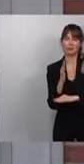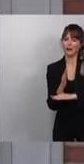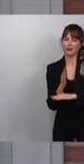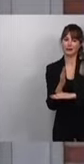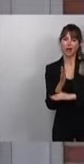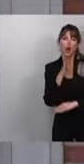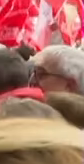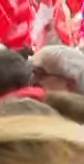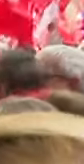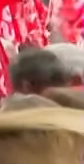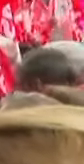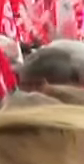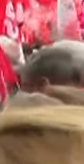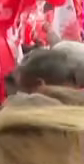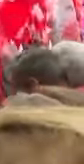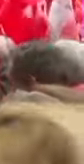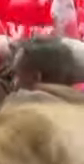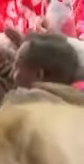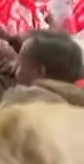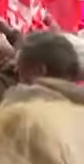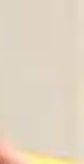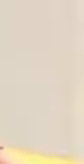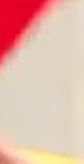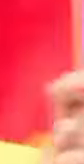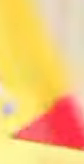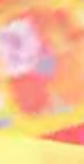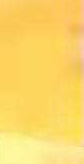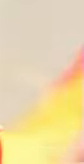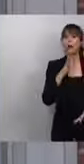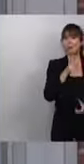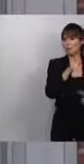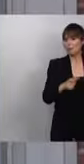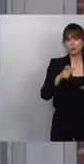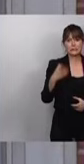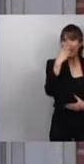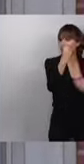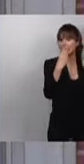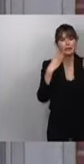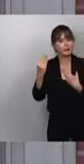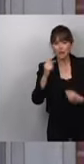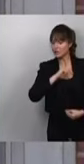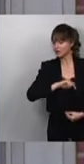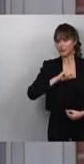dimitir lo tenía muy claro cómo va a dimitir cómo va a dimitir en fin con todas estas cuestiones No